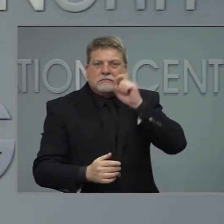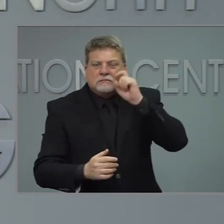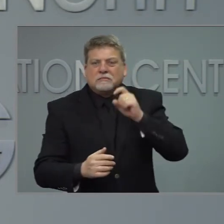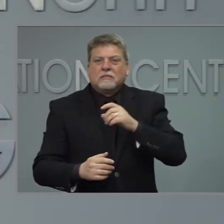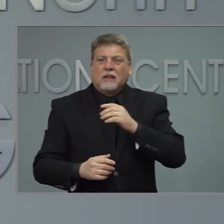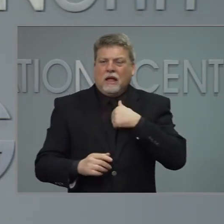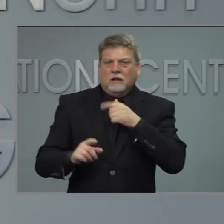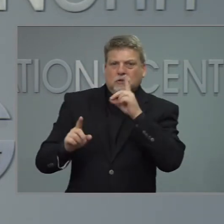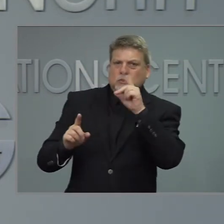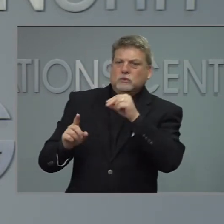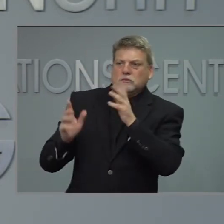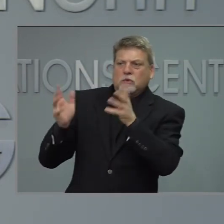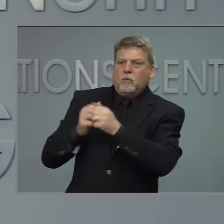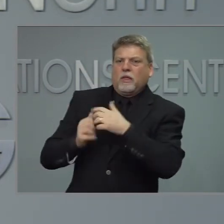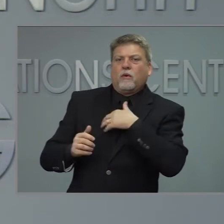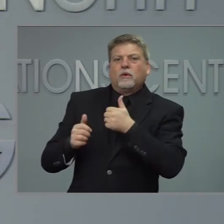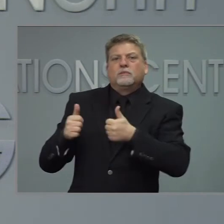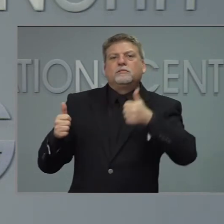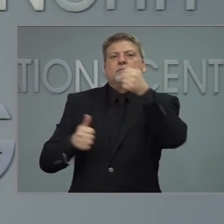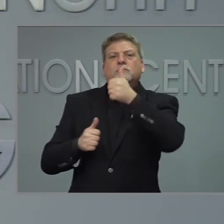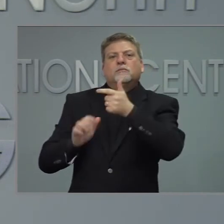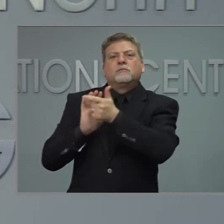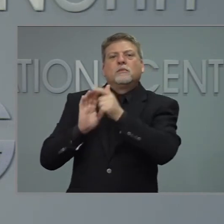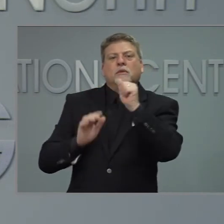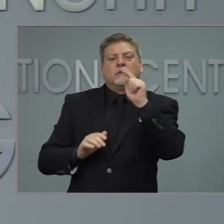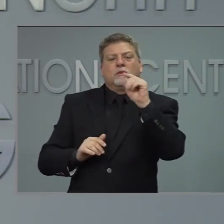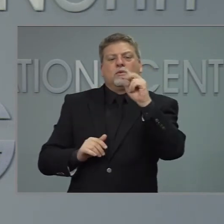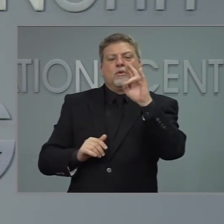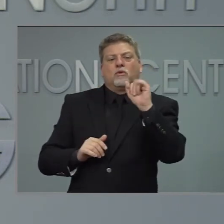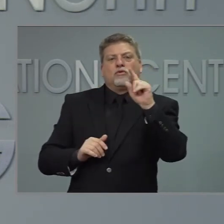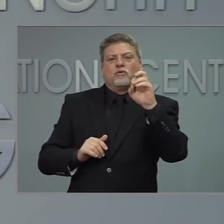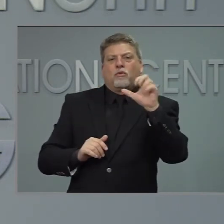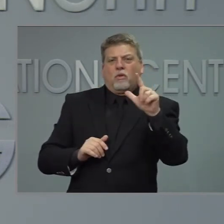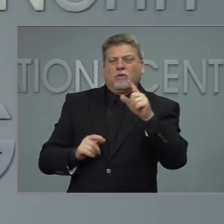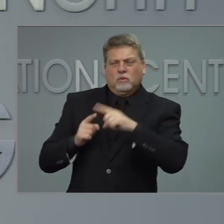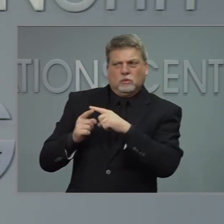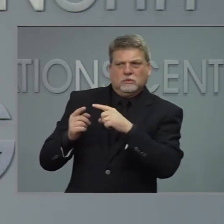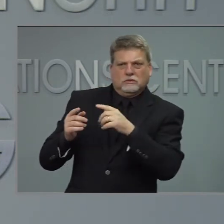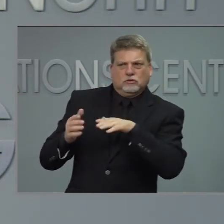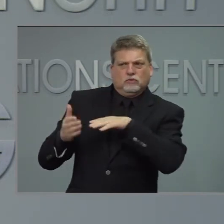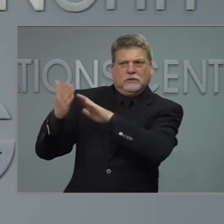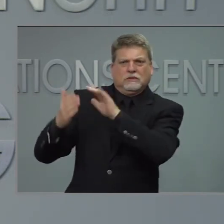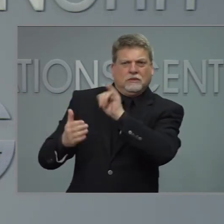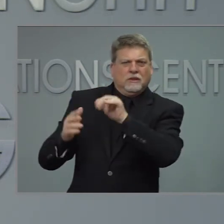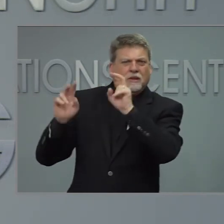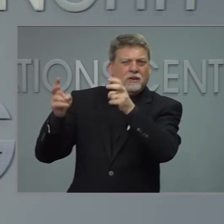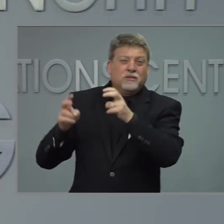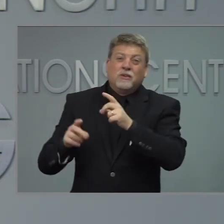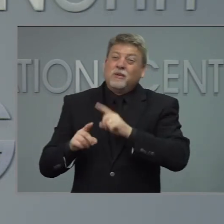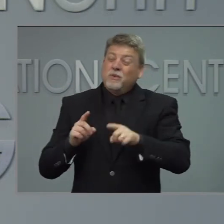para perseguir estas personas y vamos a dar con y lo continuará siendo como gobernador pero